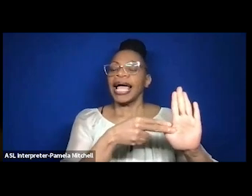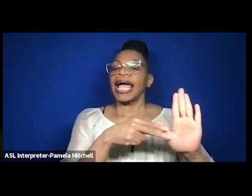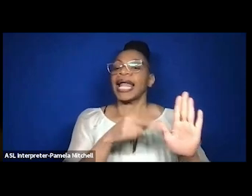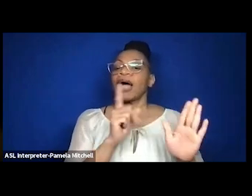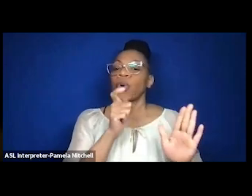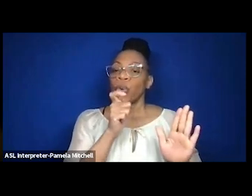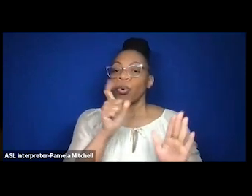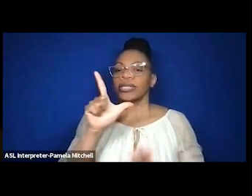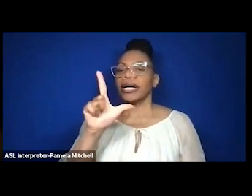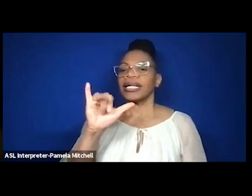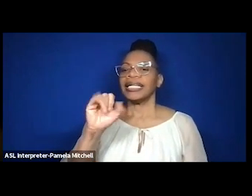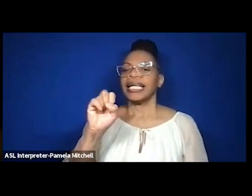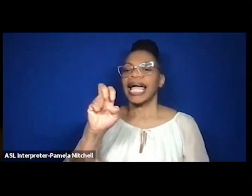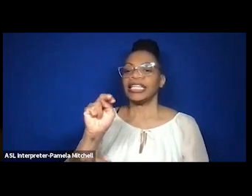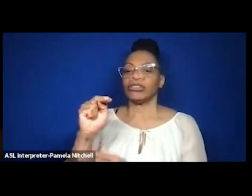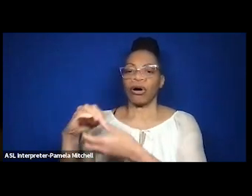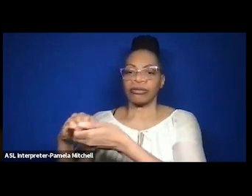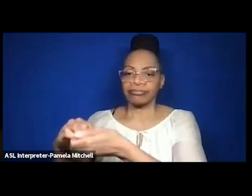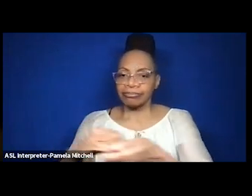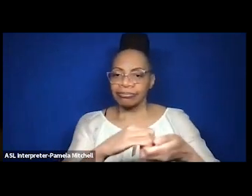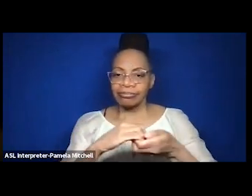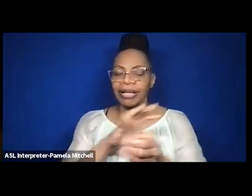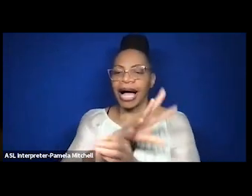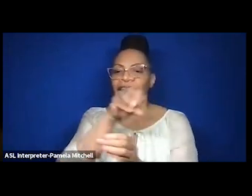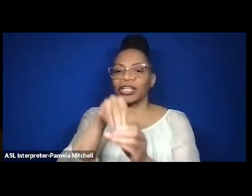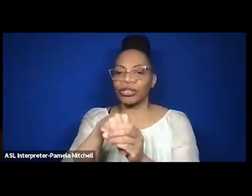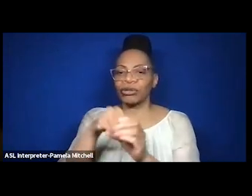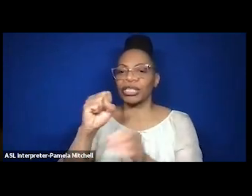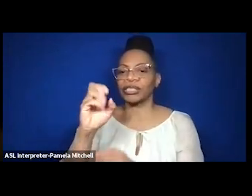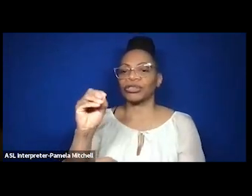Incluyo que es un caso SOAR, mi información de contacto.